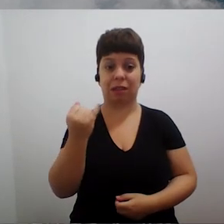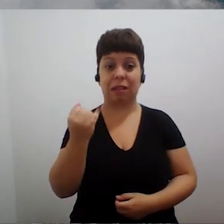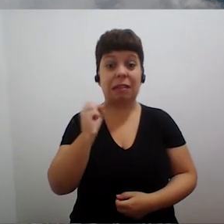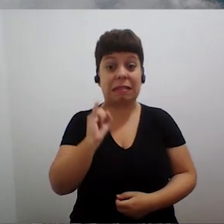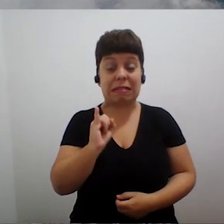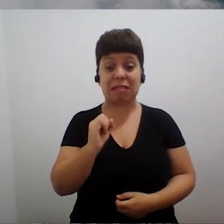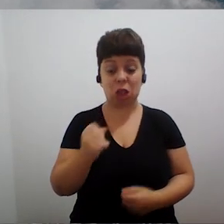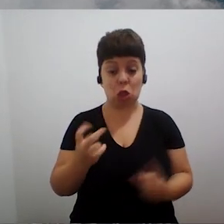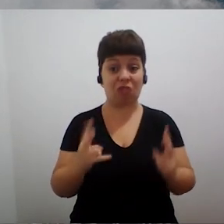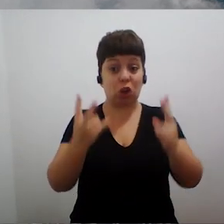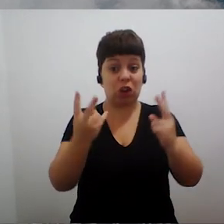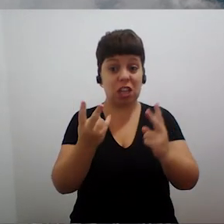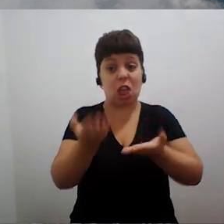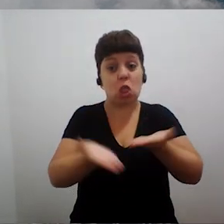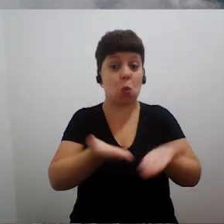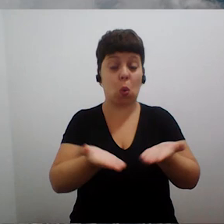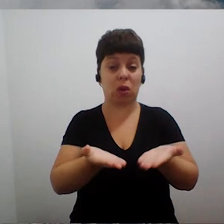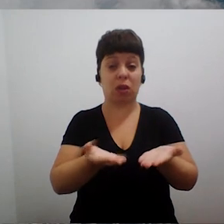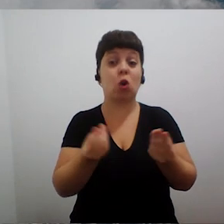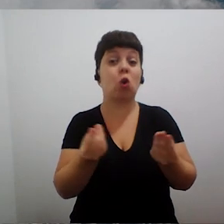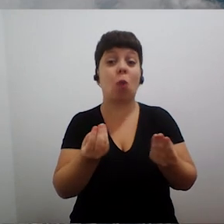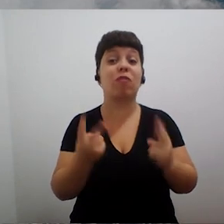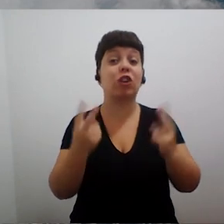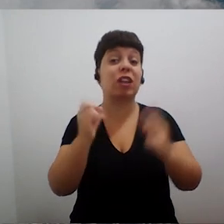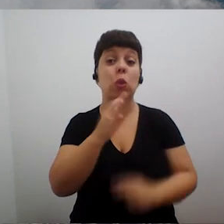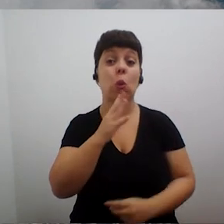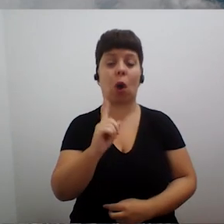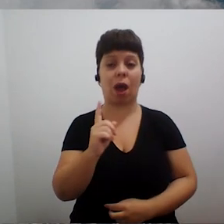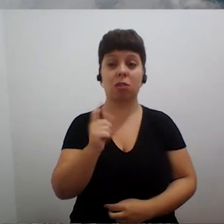Ninguém cuida o que não valoriza e ninguém consegue valorizar o que não conhece